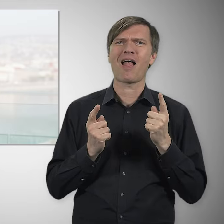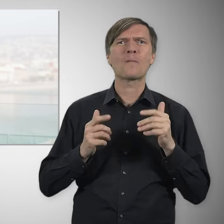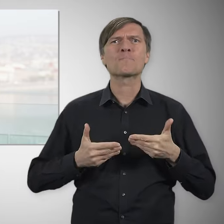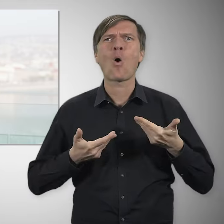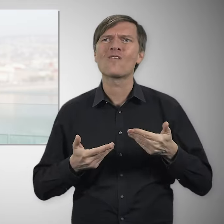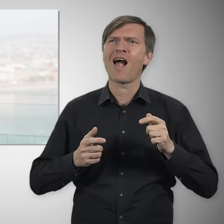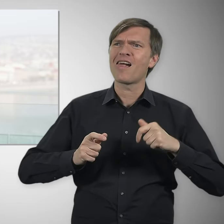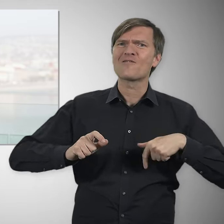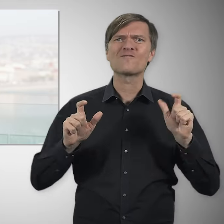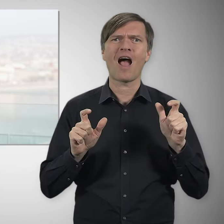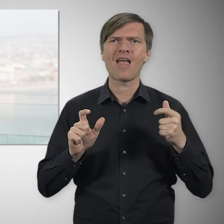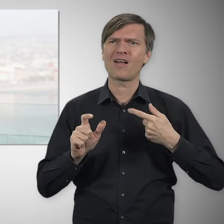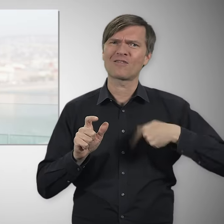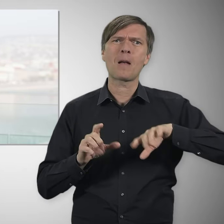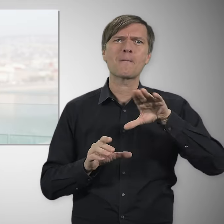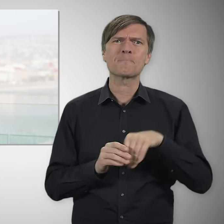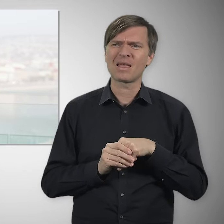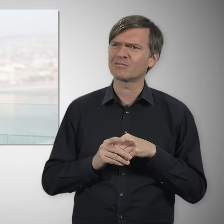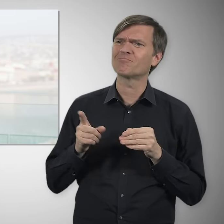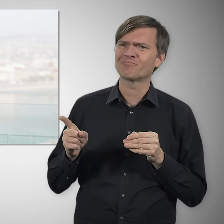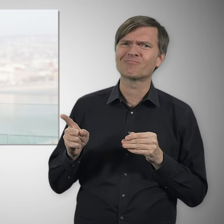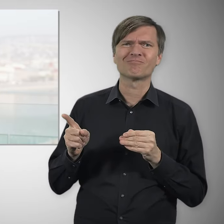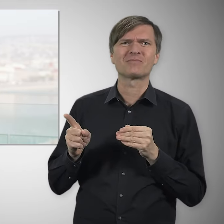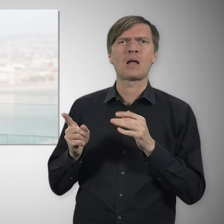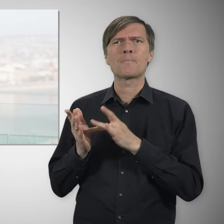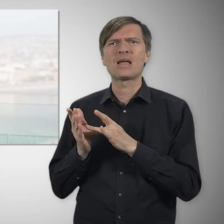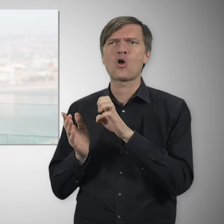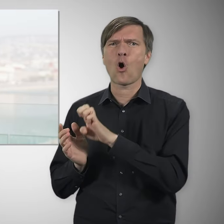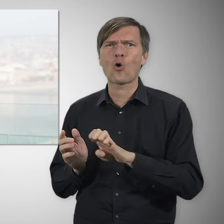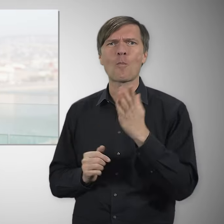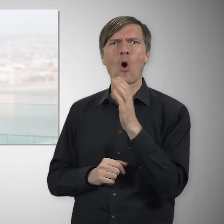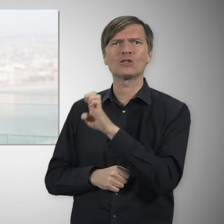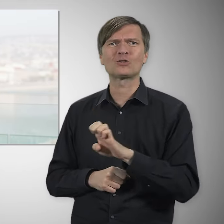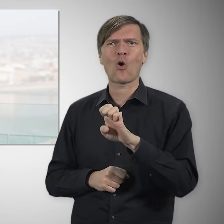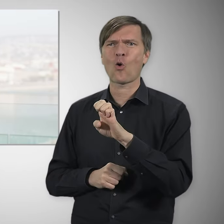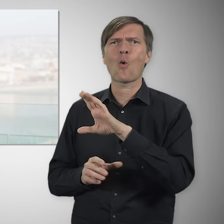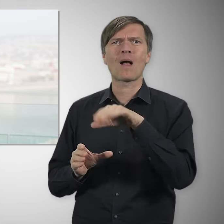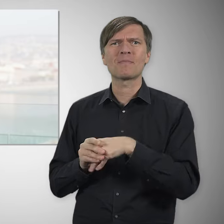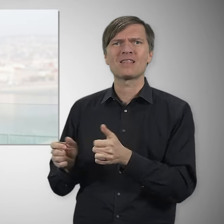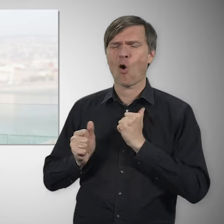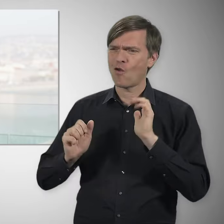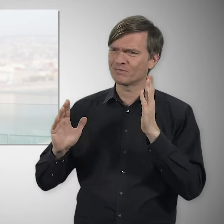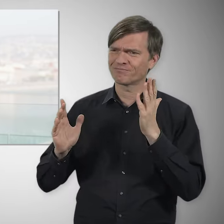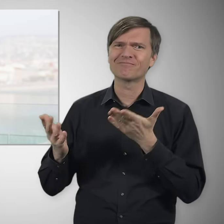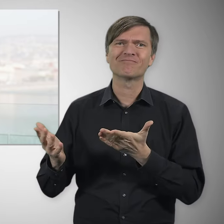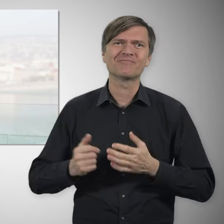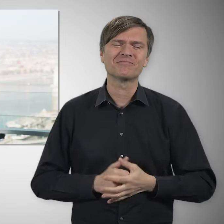den Mauerfall feiern, dann feiern wir auch den Beitrag unserer mittel- und osteuropäischen Nachbarn dazu.